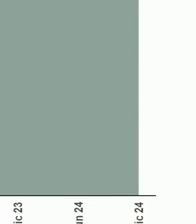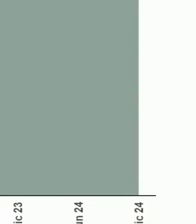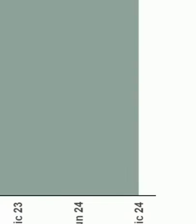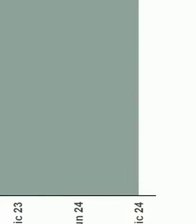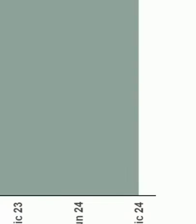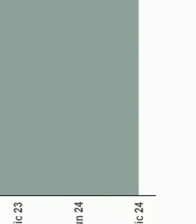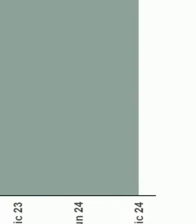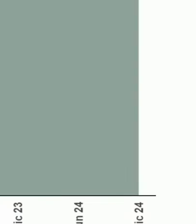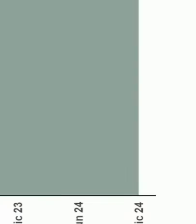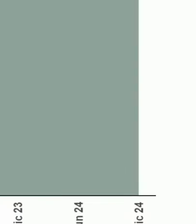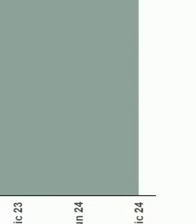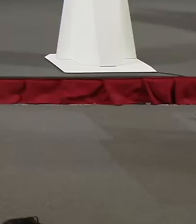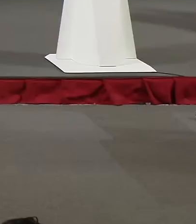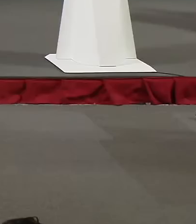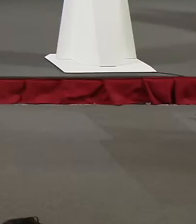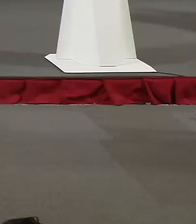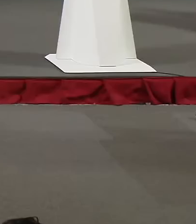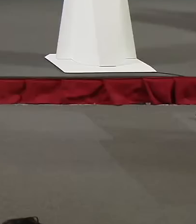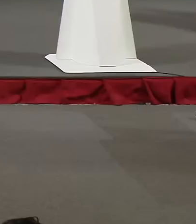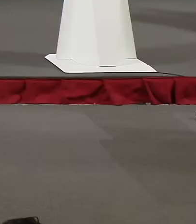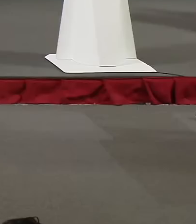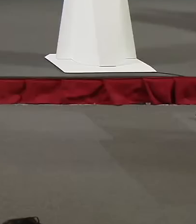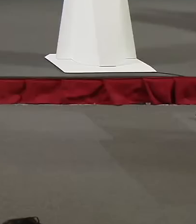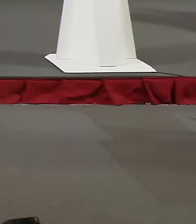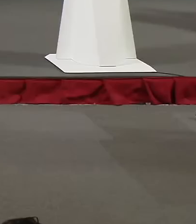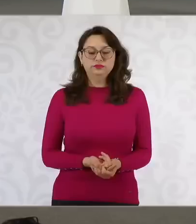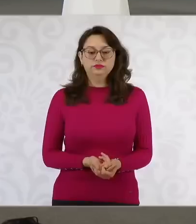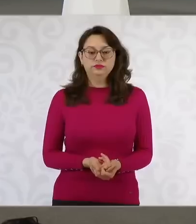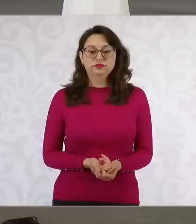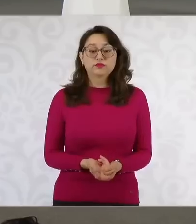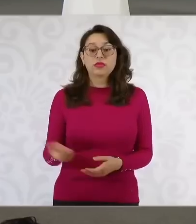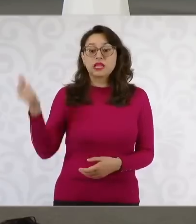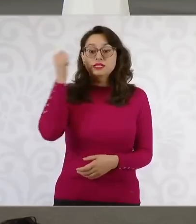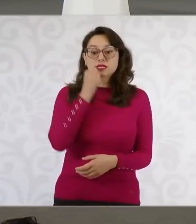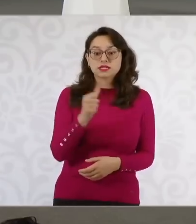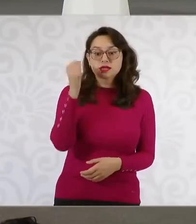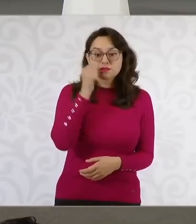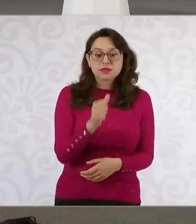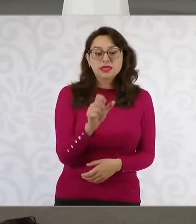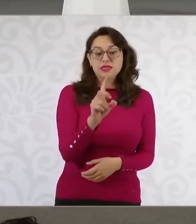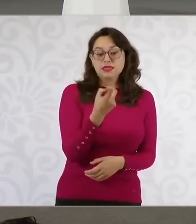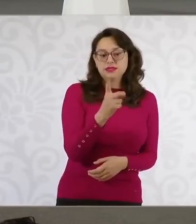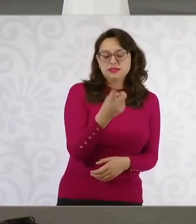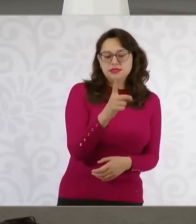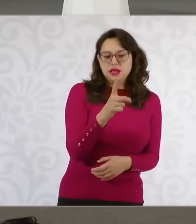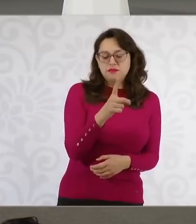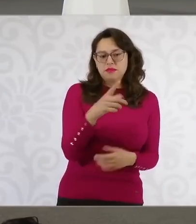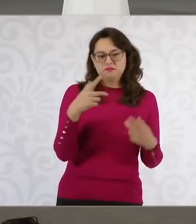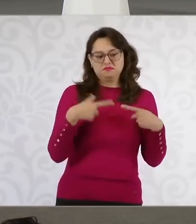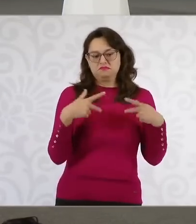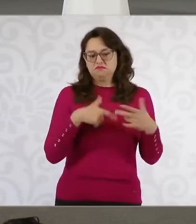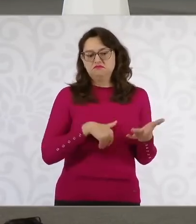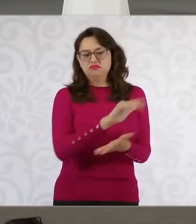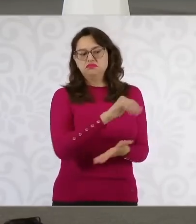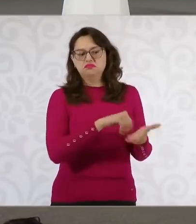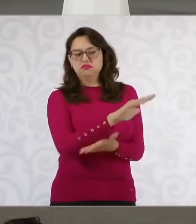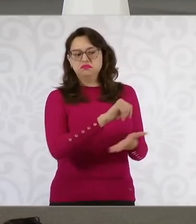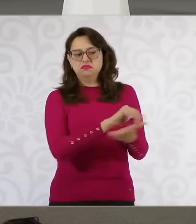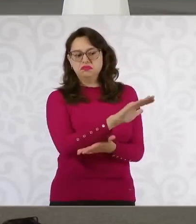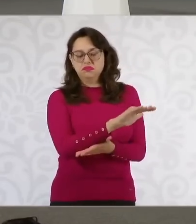distintas razones en donde el empleador no quiere destinar los recursos necesarios eh